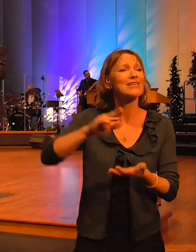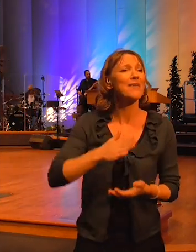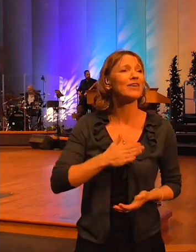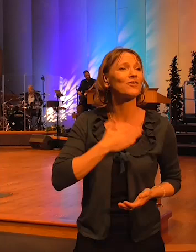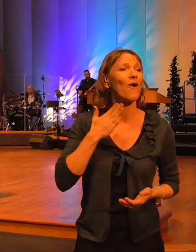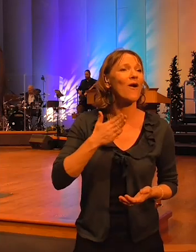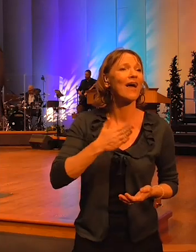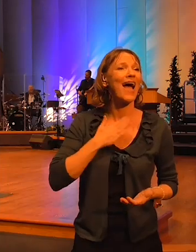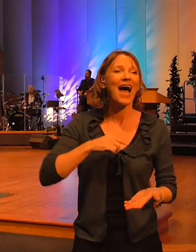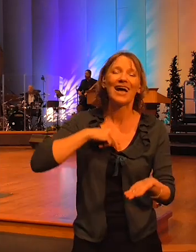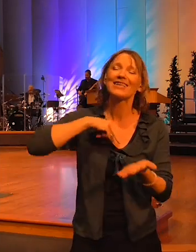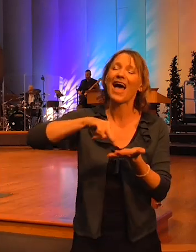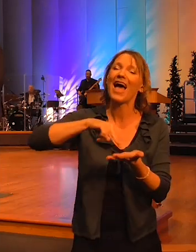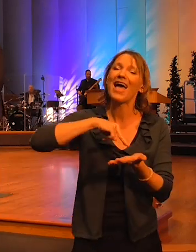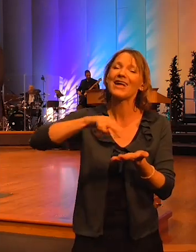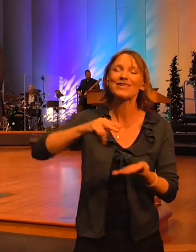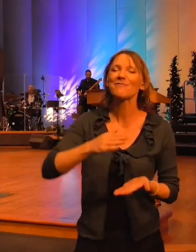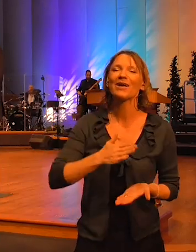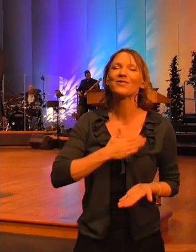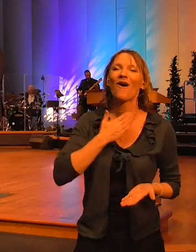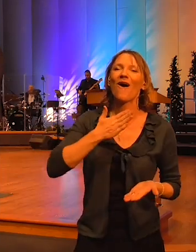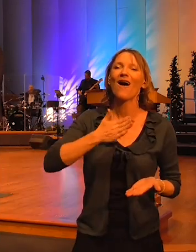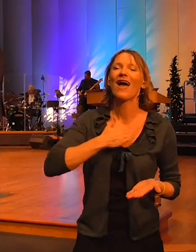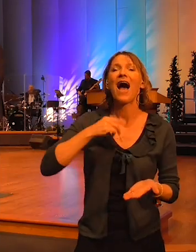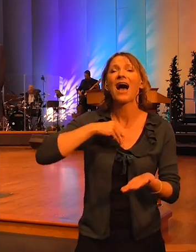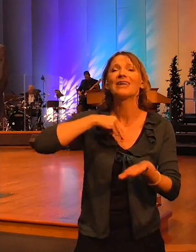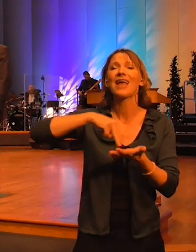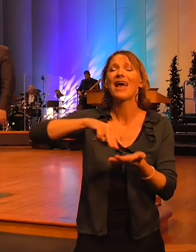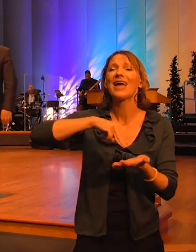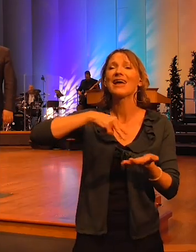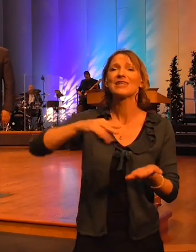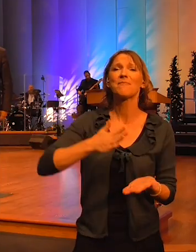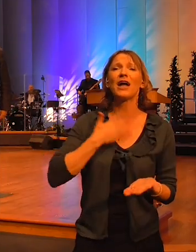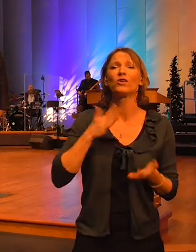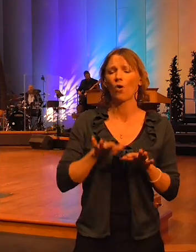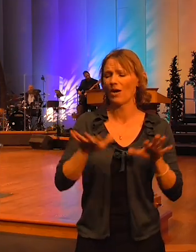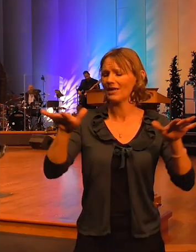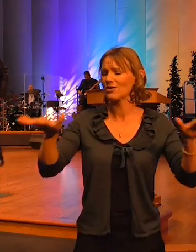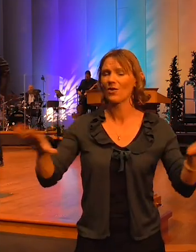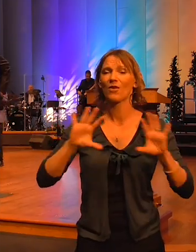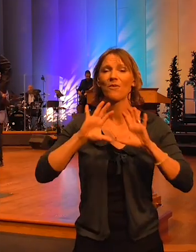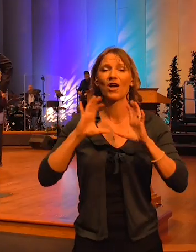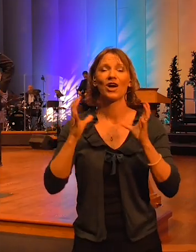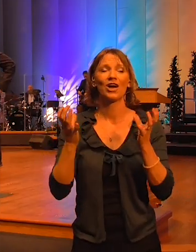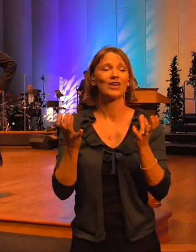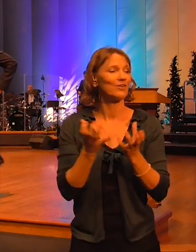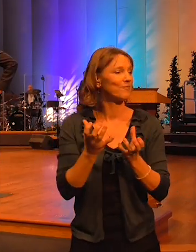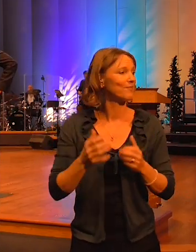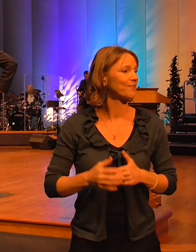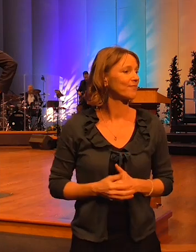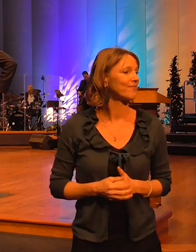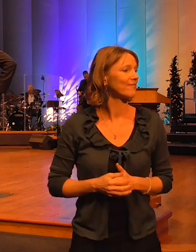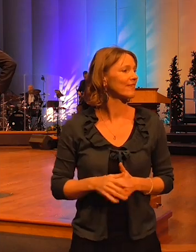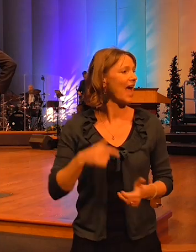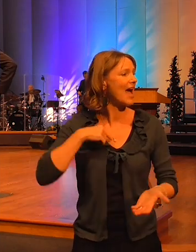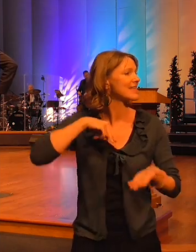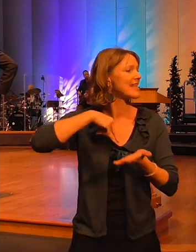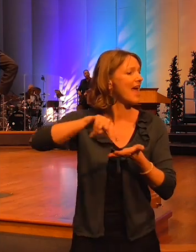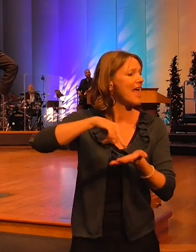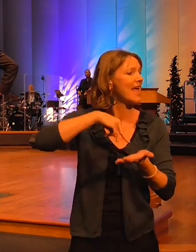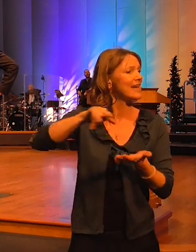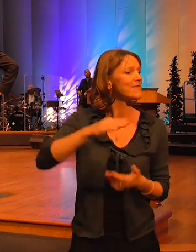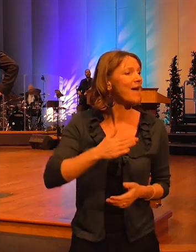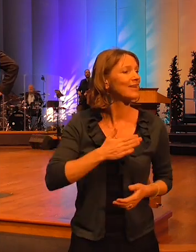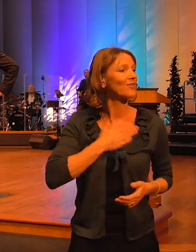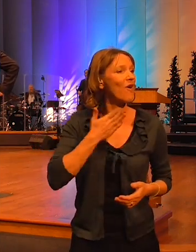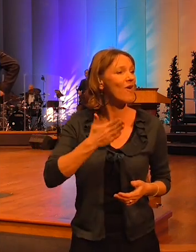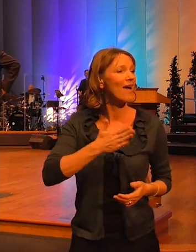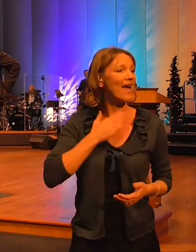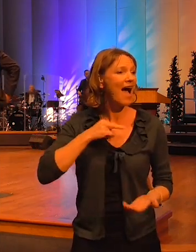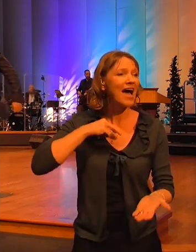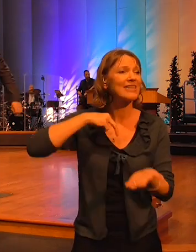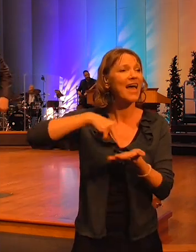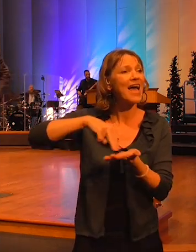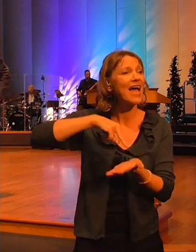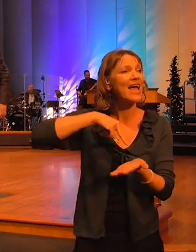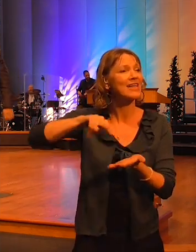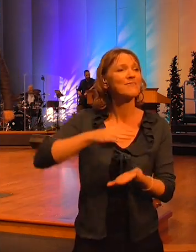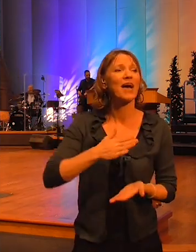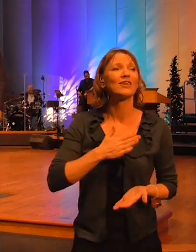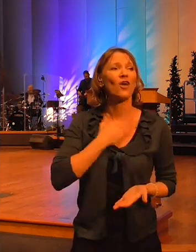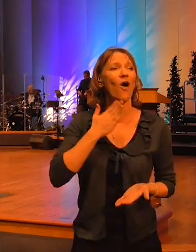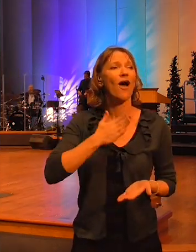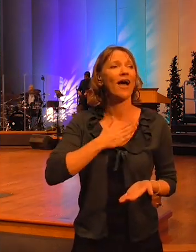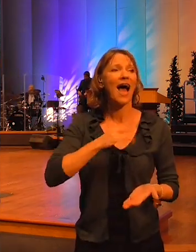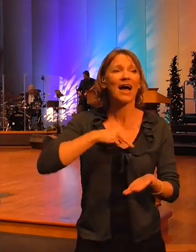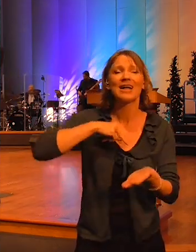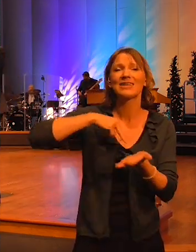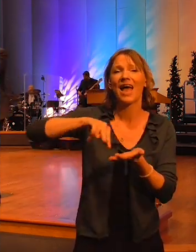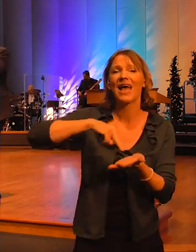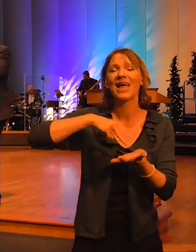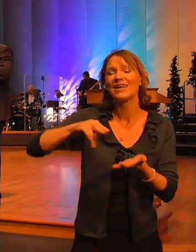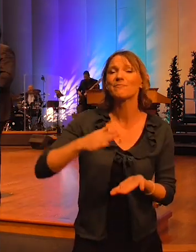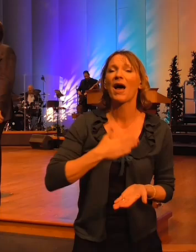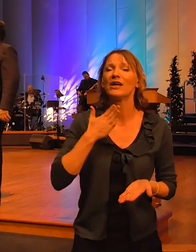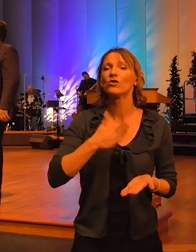alegría bailo mi alegría bailo mi alegría en el mundo bailo mi alegría bailo mi alegría bailo mi alegría en